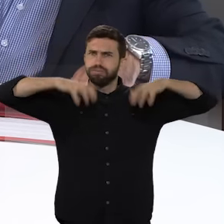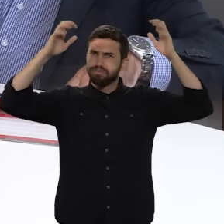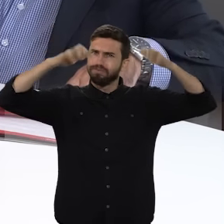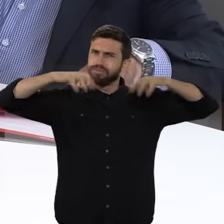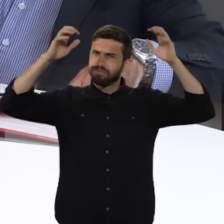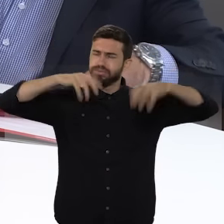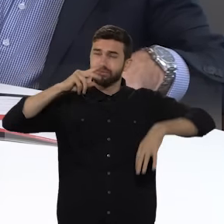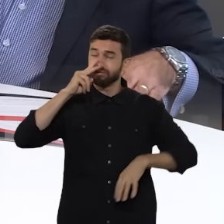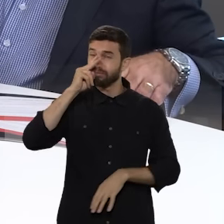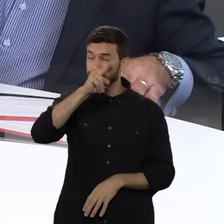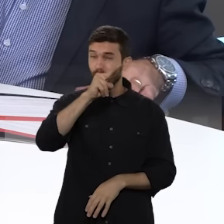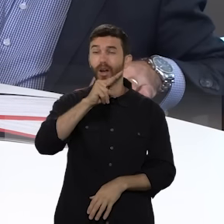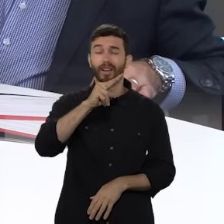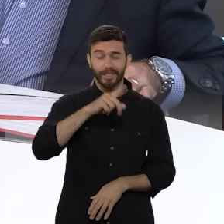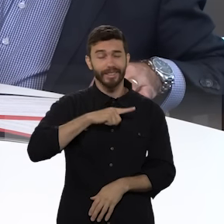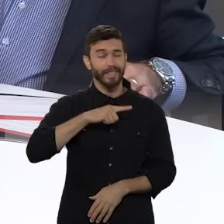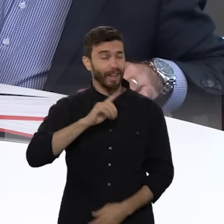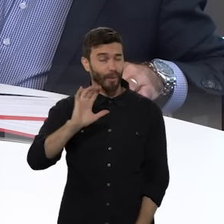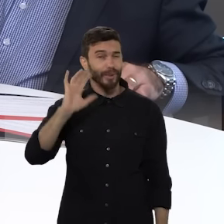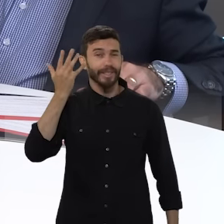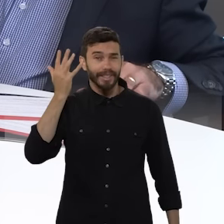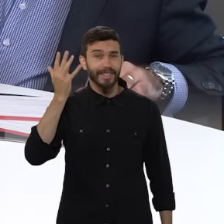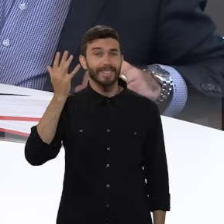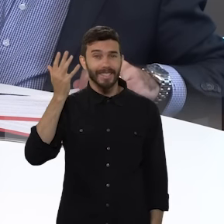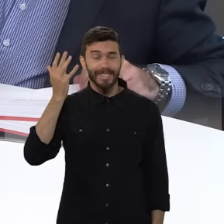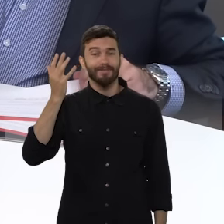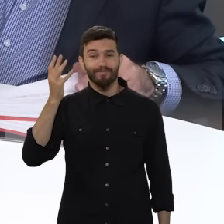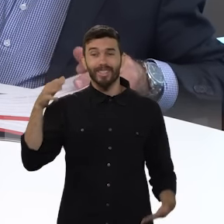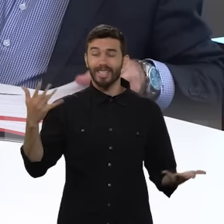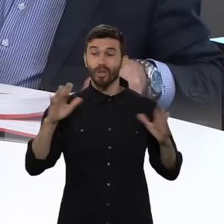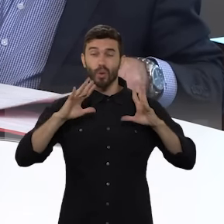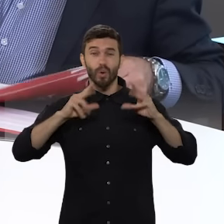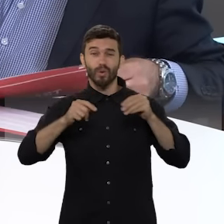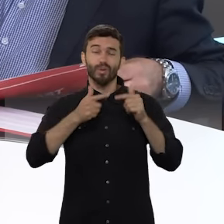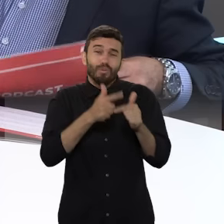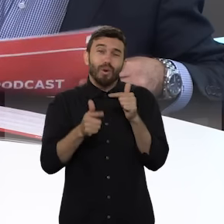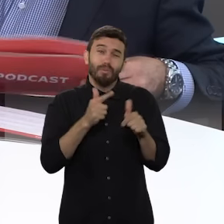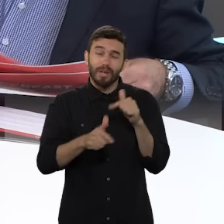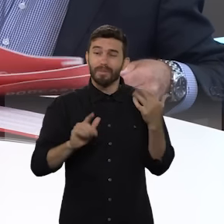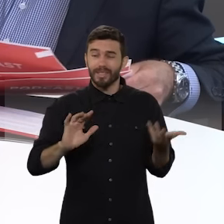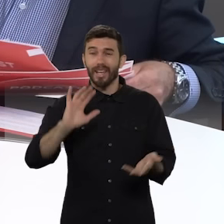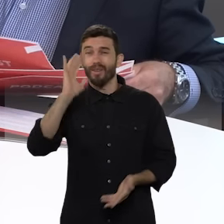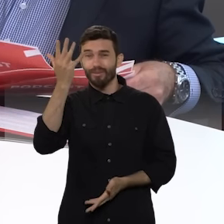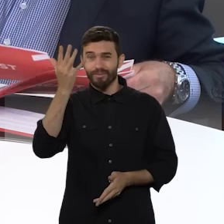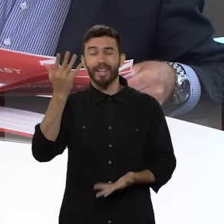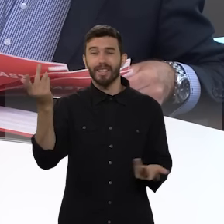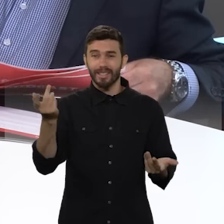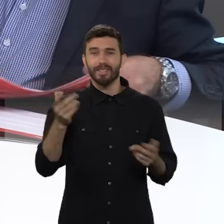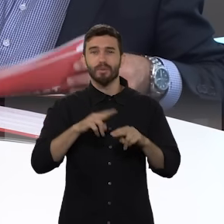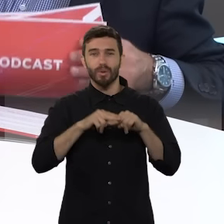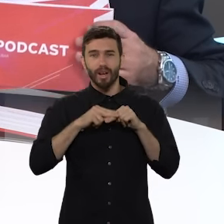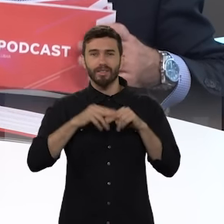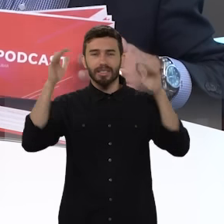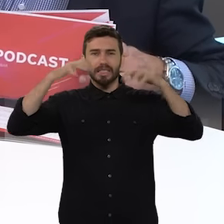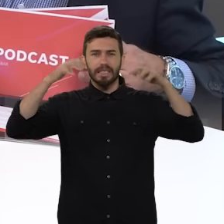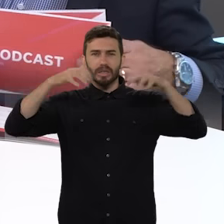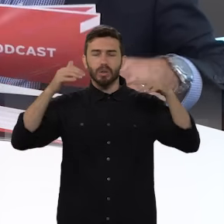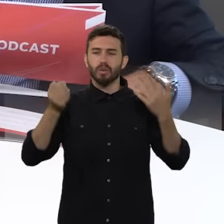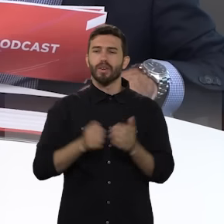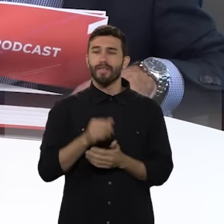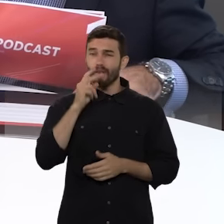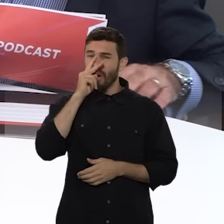temporais e todos os transtornos que esses temporais acarretam, esse volume de chuvas com,